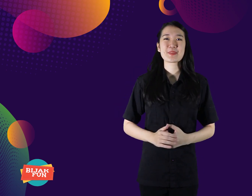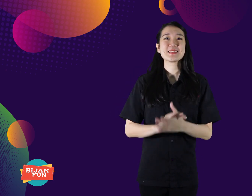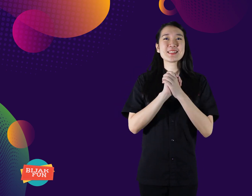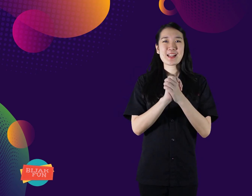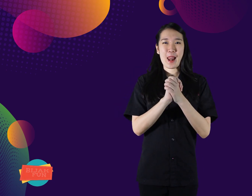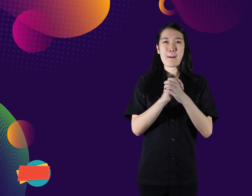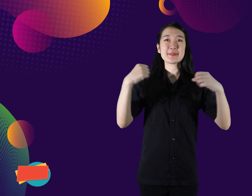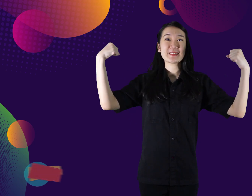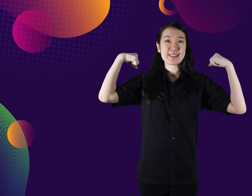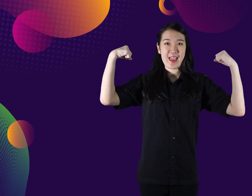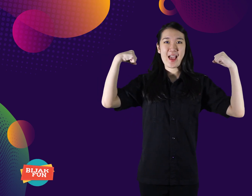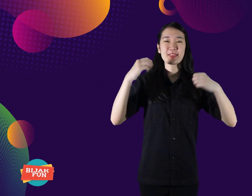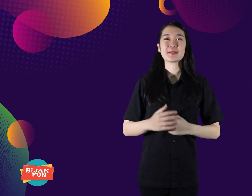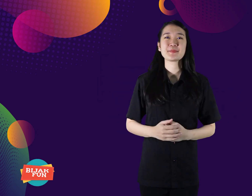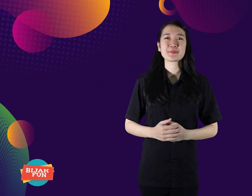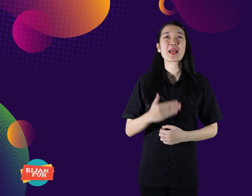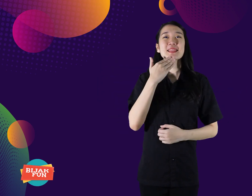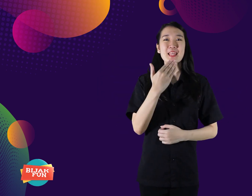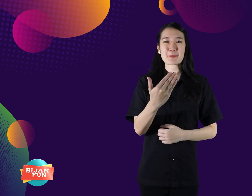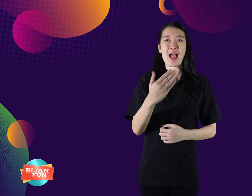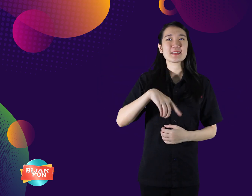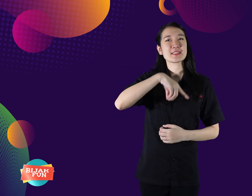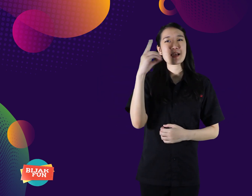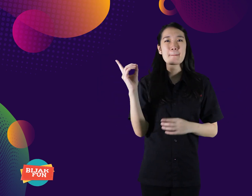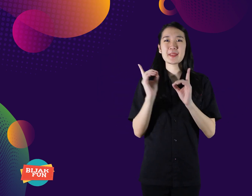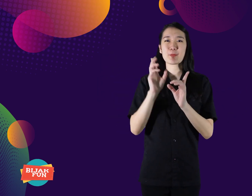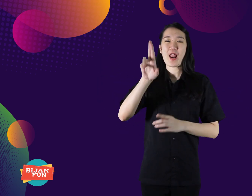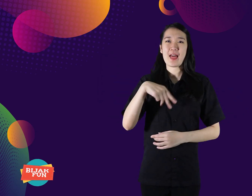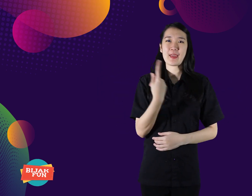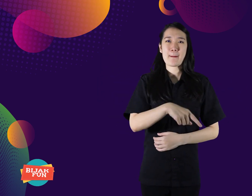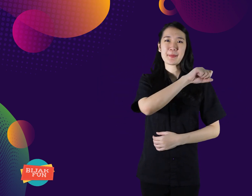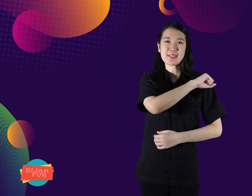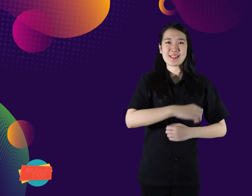Salam sehat! Oke, sampai jumpa lagi di KamiBijak.